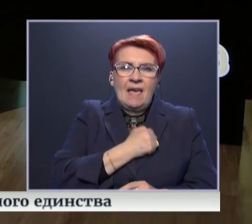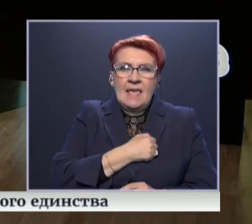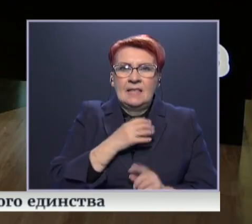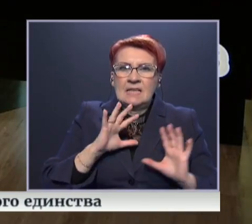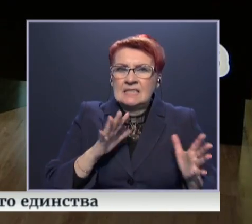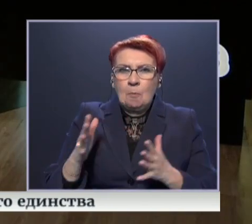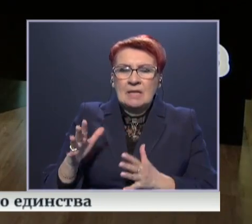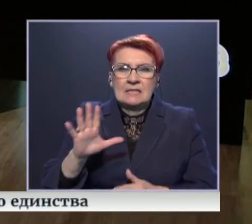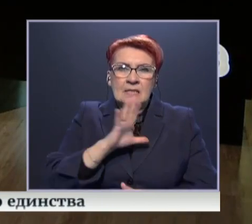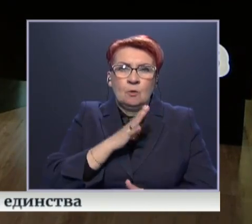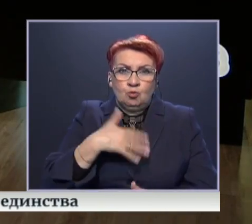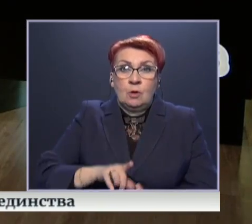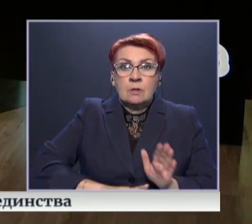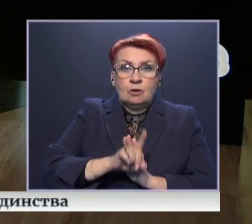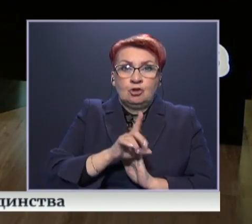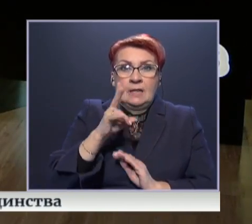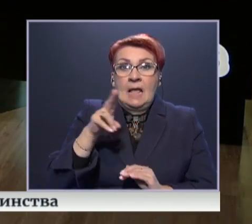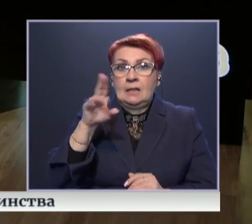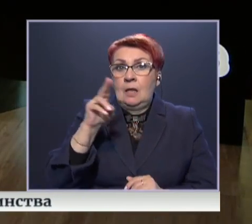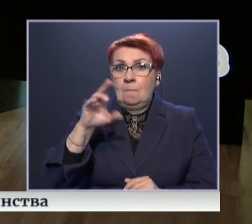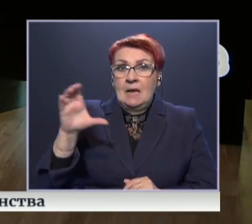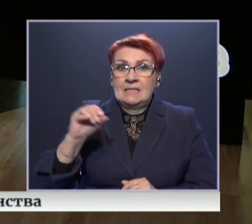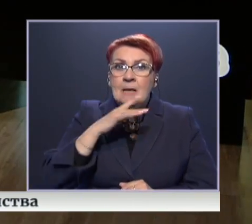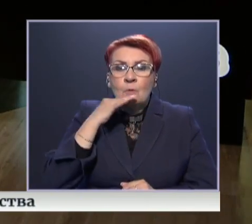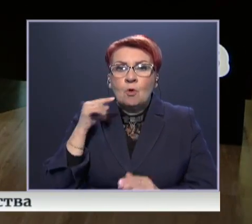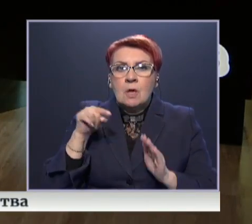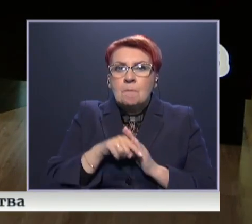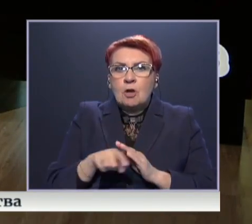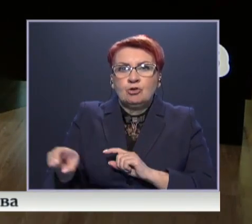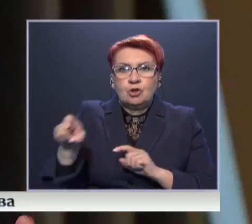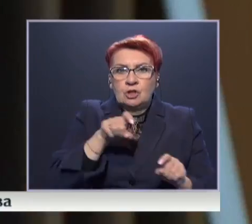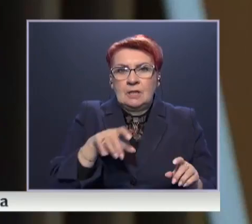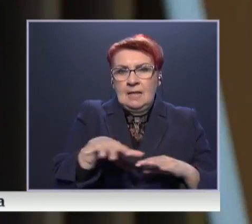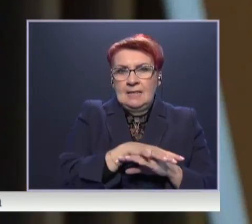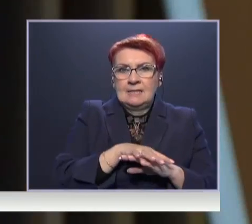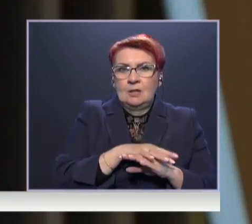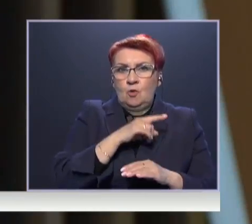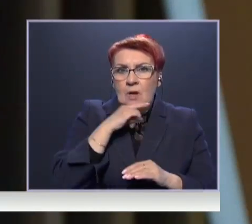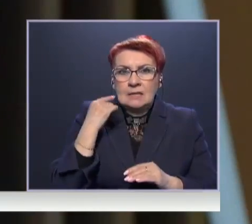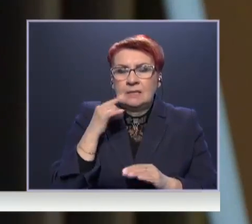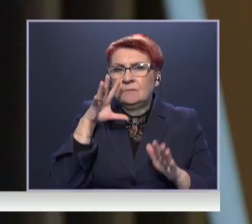а уже начались на Донбассе и многие беженцы приехали на территорию России размещались церковных учреждениях